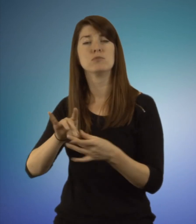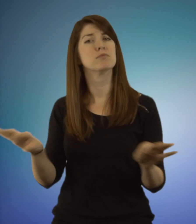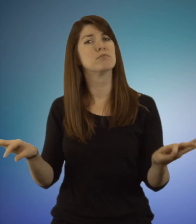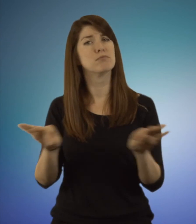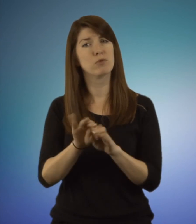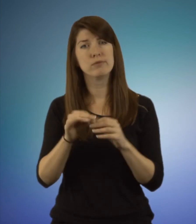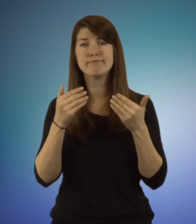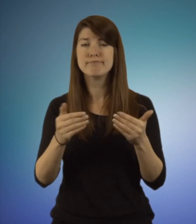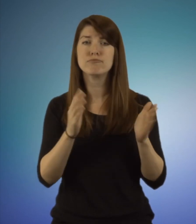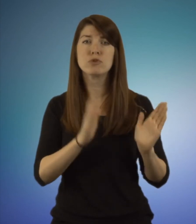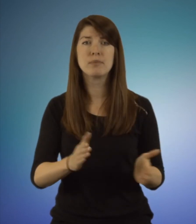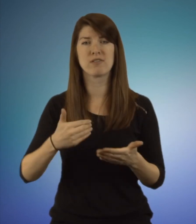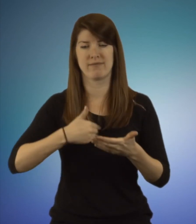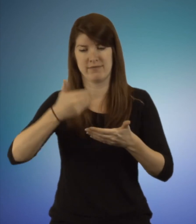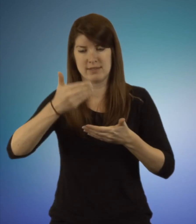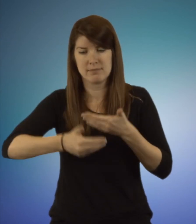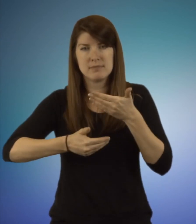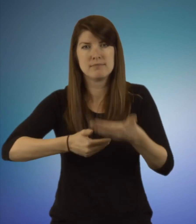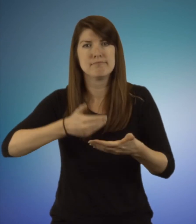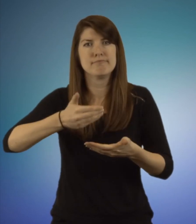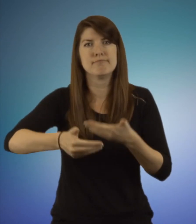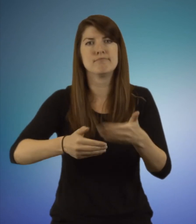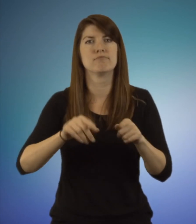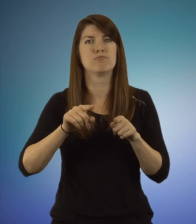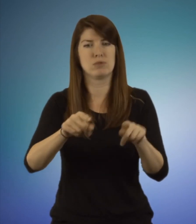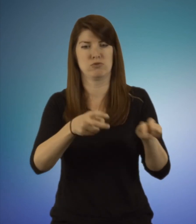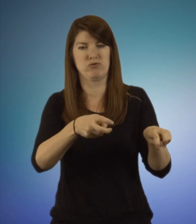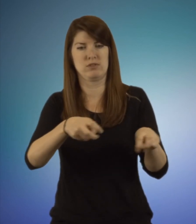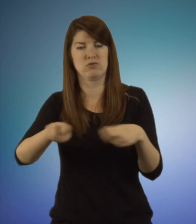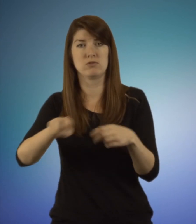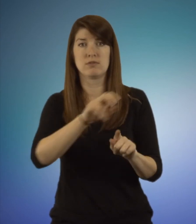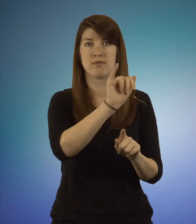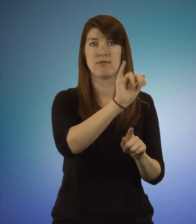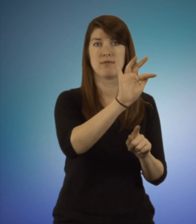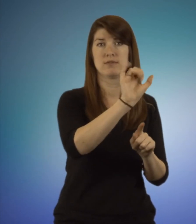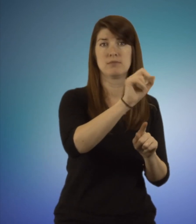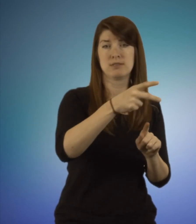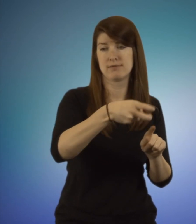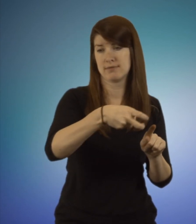usted realiza la transición del IFSP a la evaluación completa individual de su hijo que se